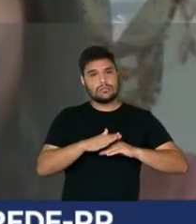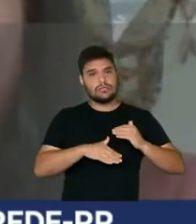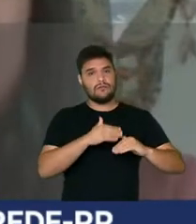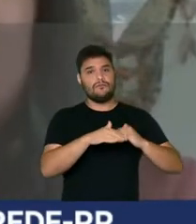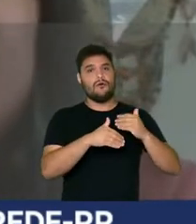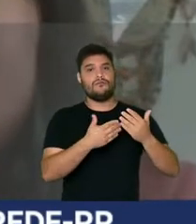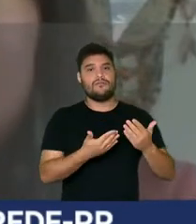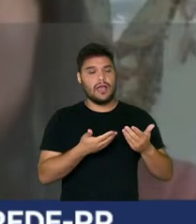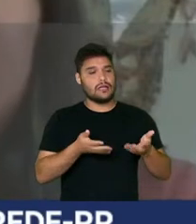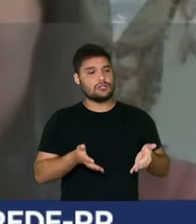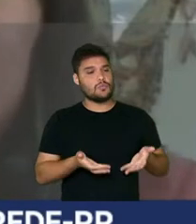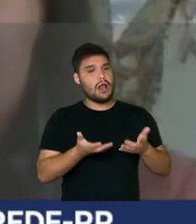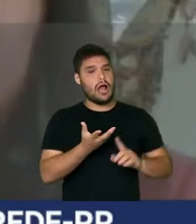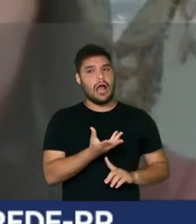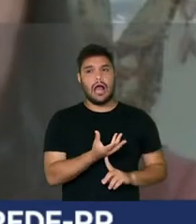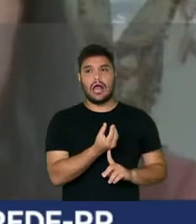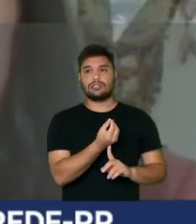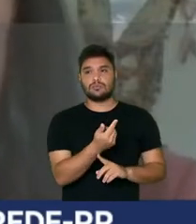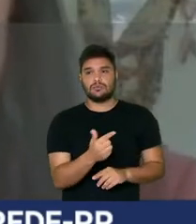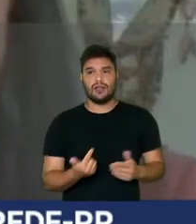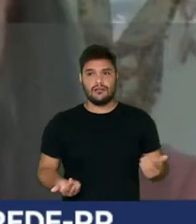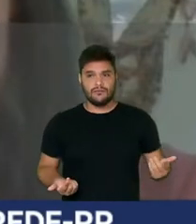CULTURA NO SENTIDO DE ESTIMULAR A ARTE. E PROMOVER E